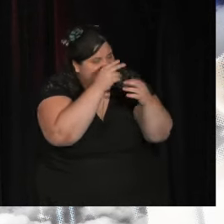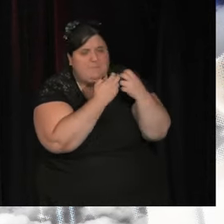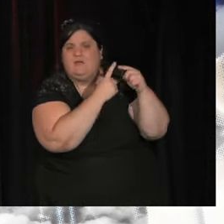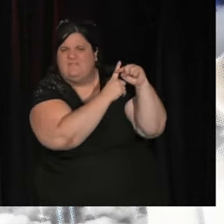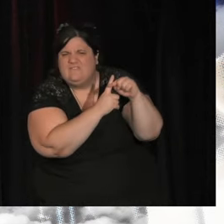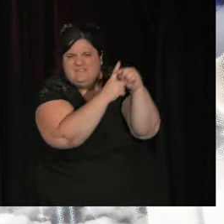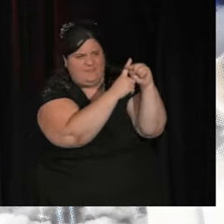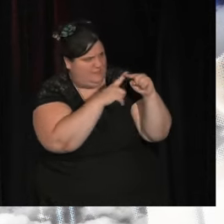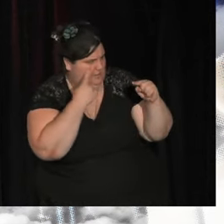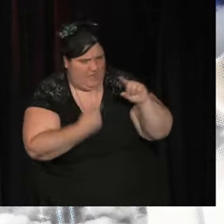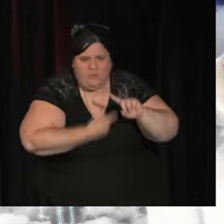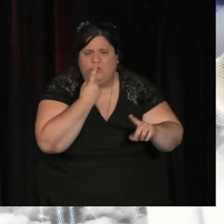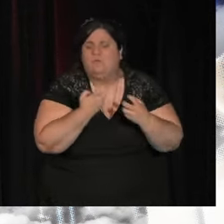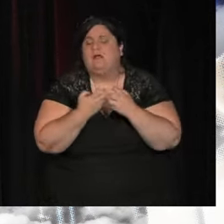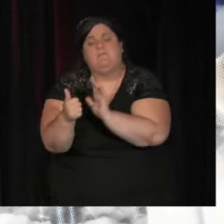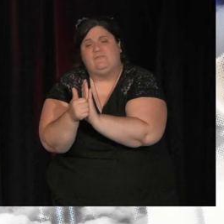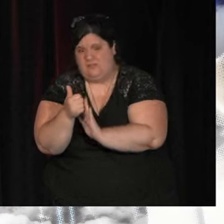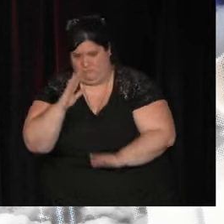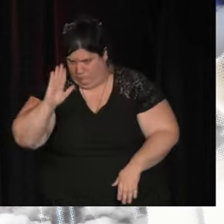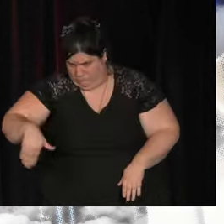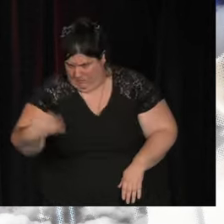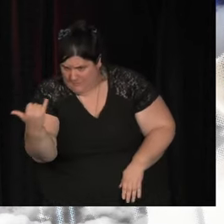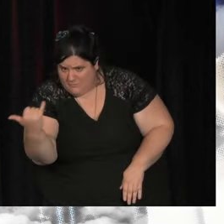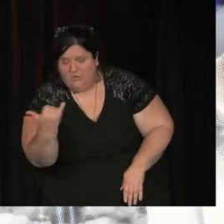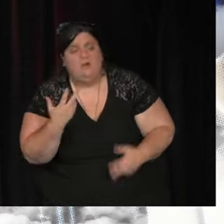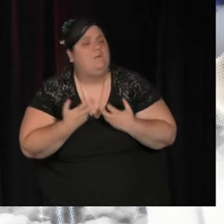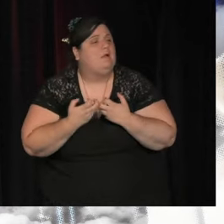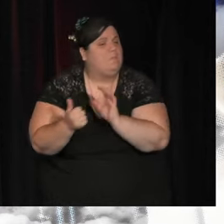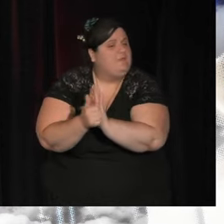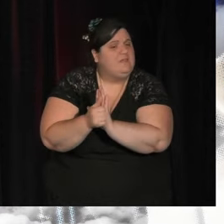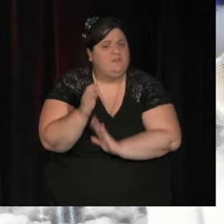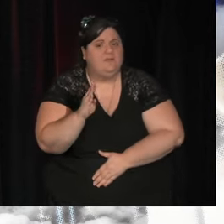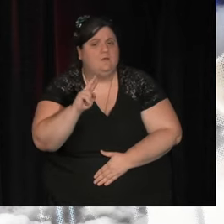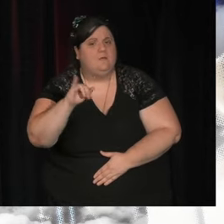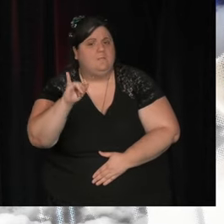On en parlait à l'heure, Reinhardt, Brigitte le machin, un truc comme ça. Ou qui demandent d'autres capacités que la visée.